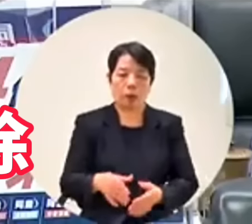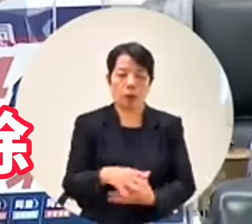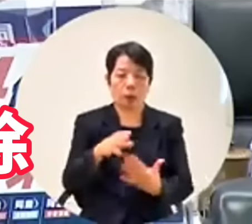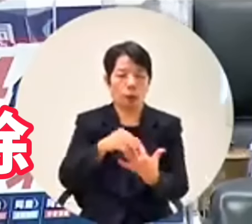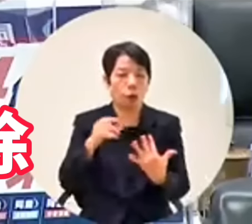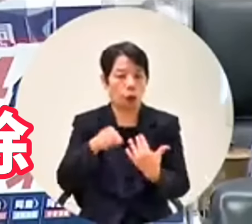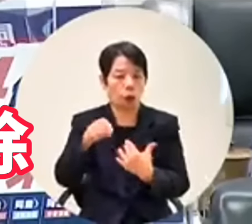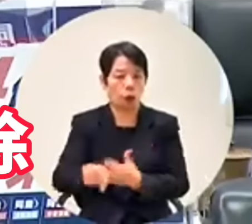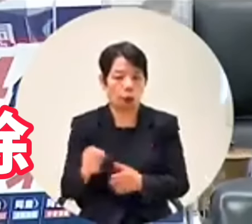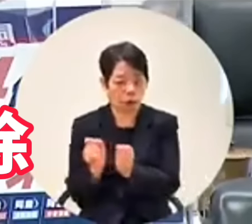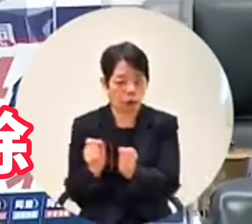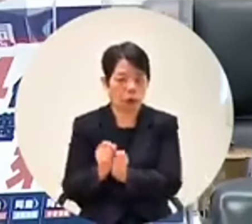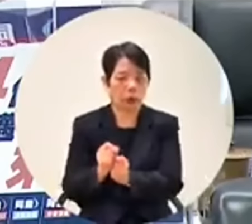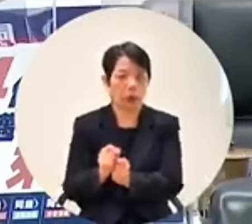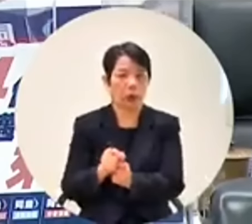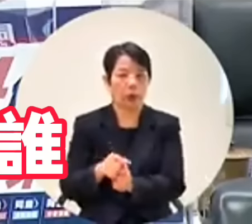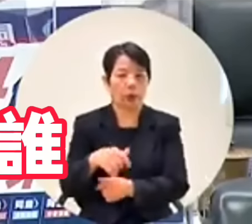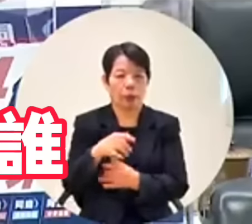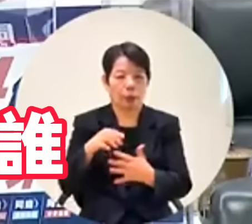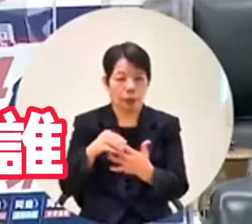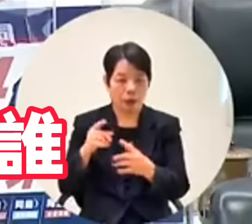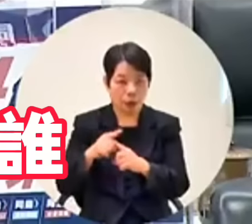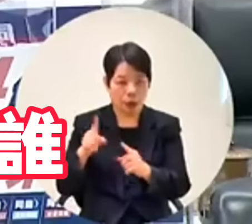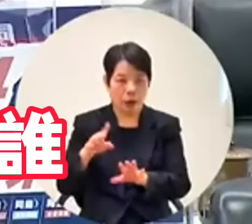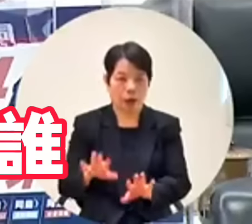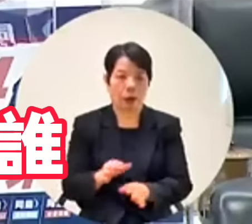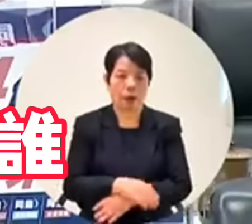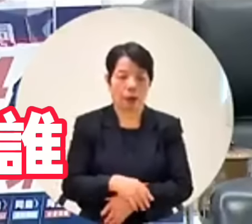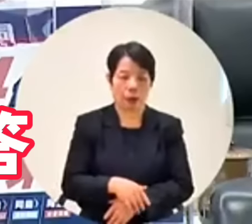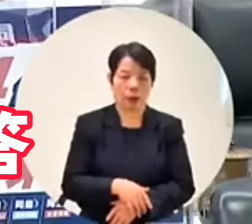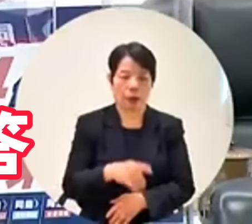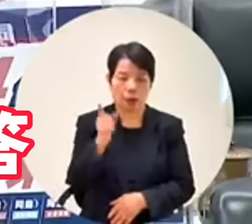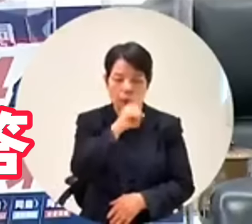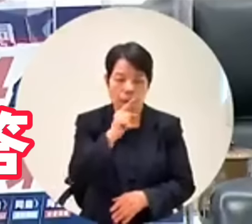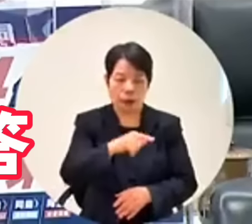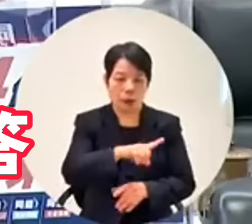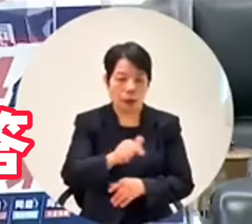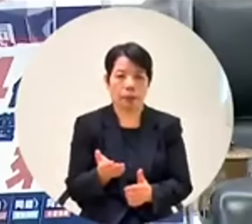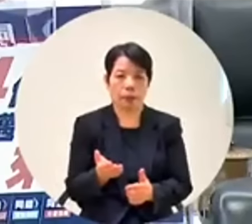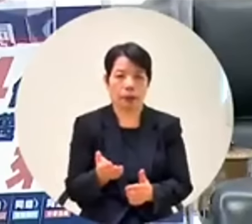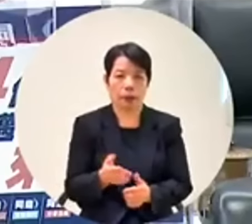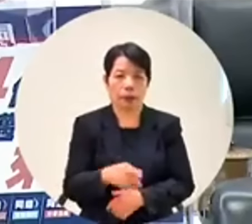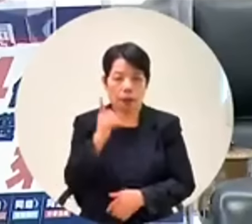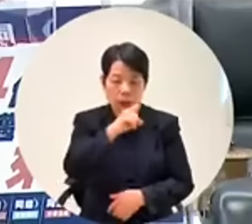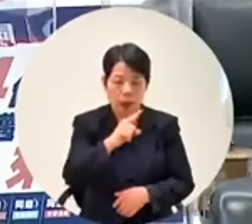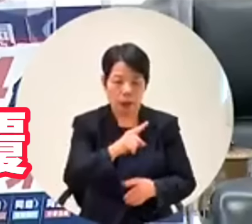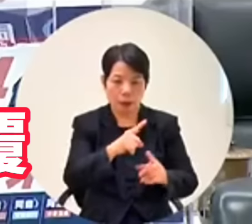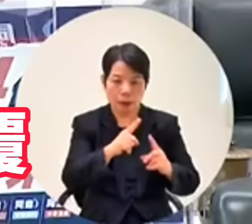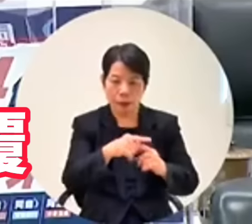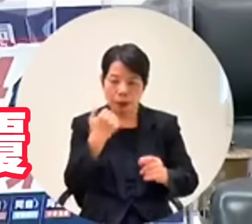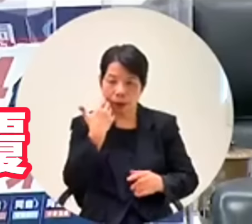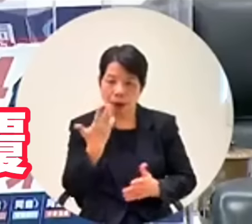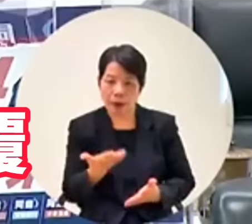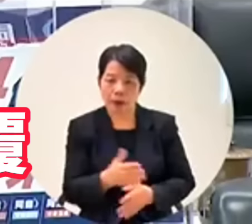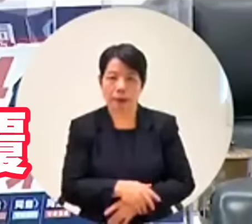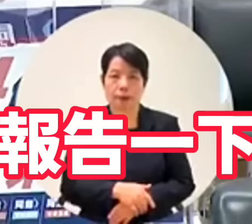垃圾就要汰除 副局長垃圾是誰 請副局長回答 垃圾是誰 副局長請答覆